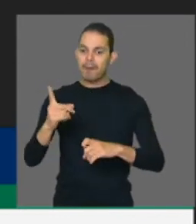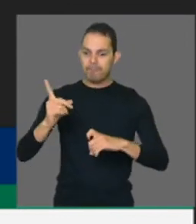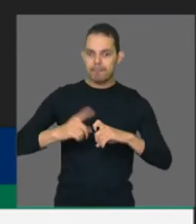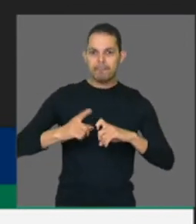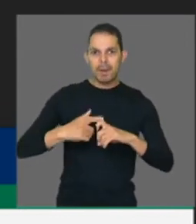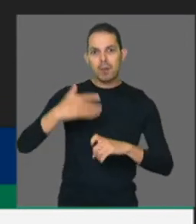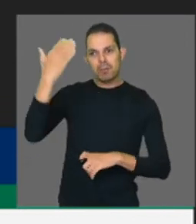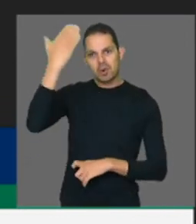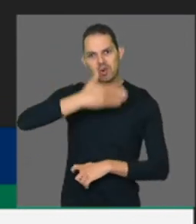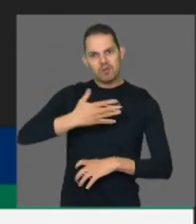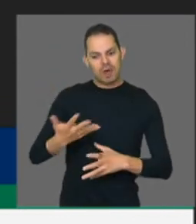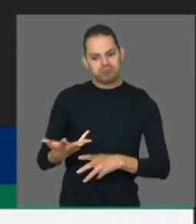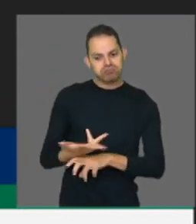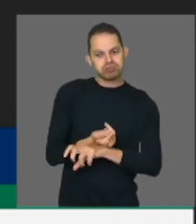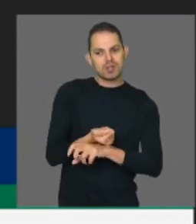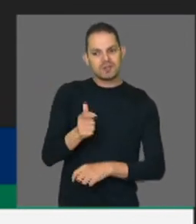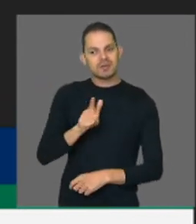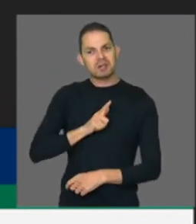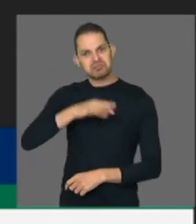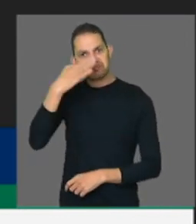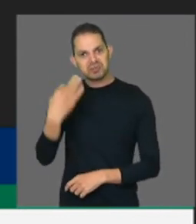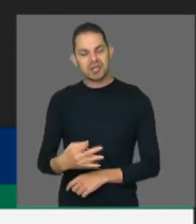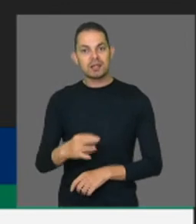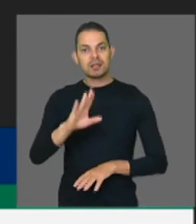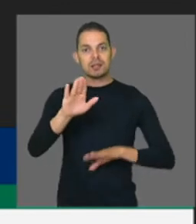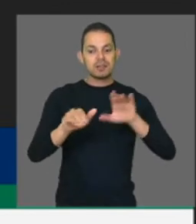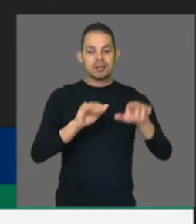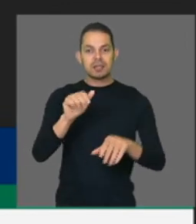QUE JÁ MOSTRARAM QUE ESTÃO QUALIFICADOS. E VAMOS CHAMAR OS OUTROS 15 MIL BRASILEIROS FORMADOS NO EXTERIOR PARA